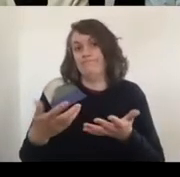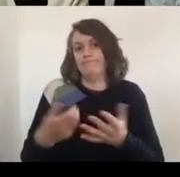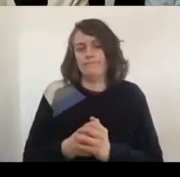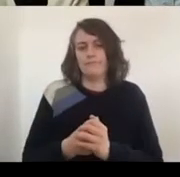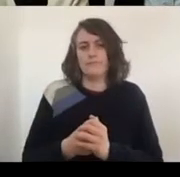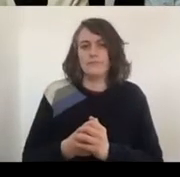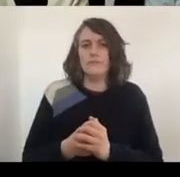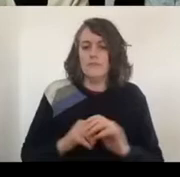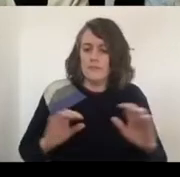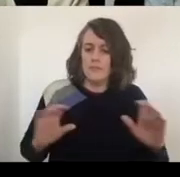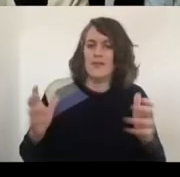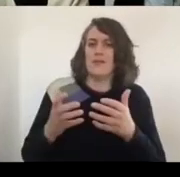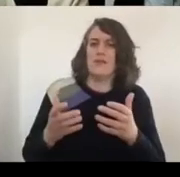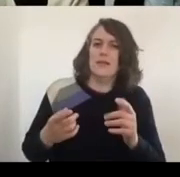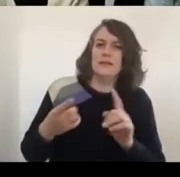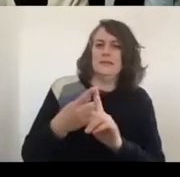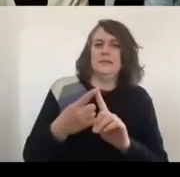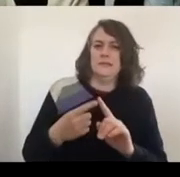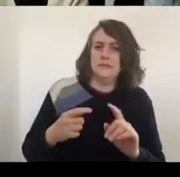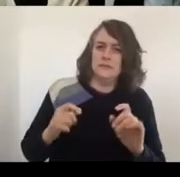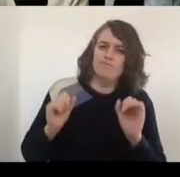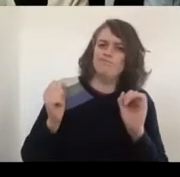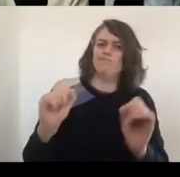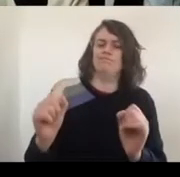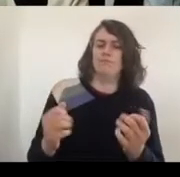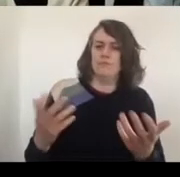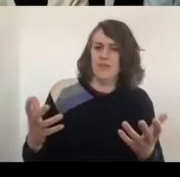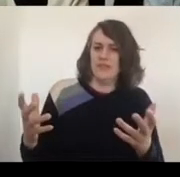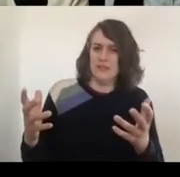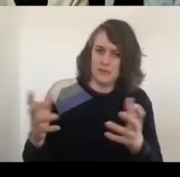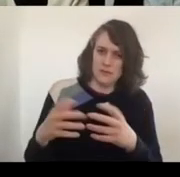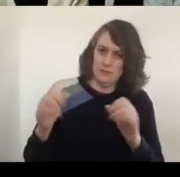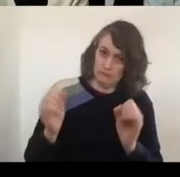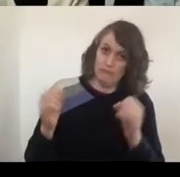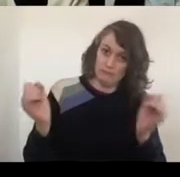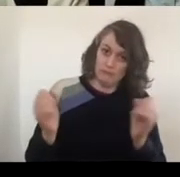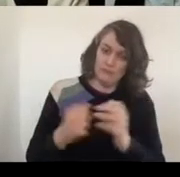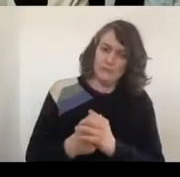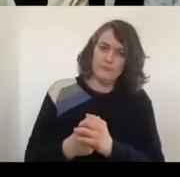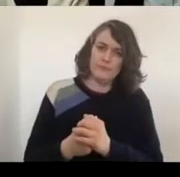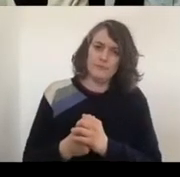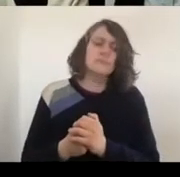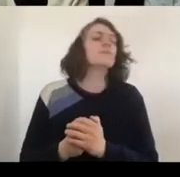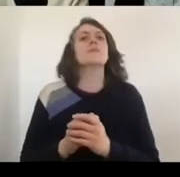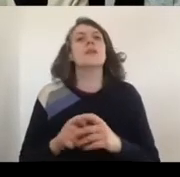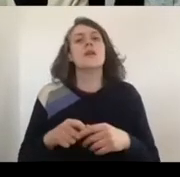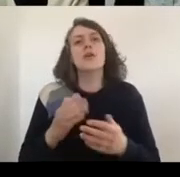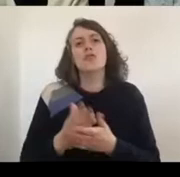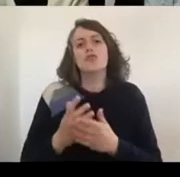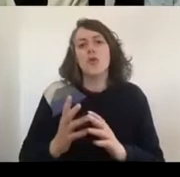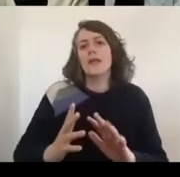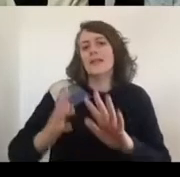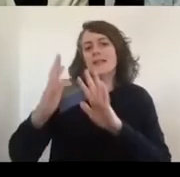und Aktivitäten sind - haben wir seit 10 Jahren ein Projekt, dass sich "schlau" nennt. "Schlau"